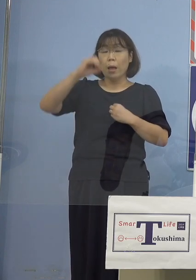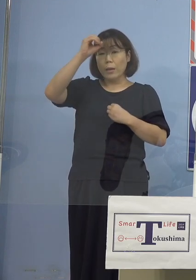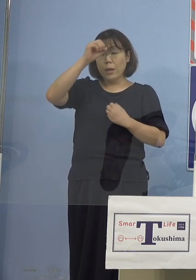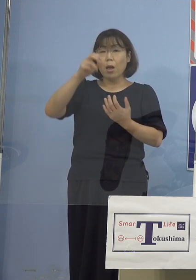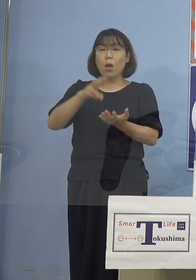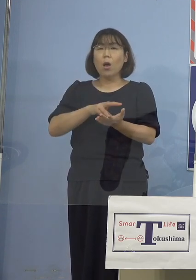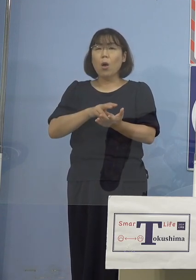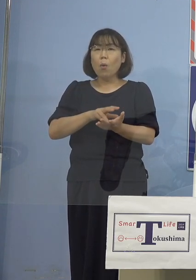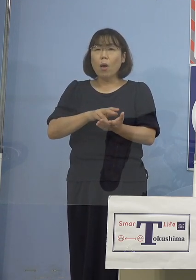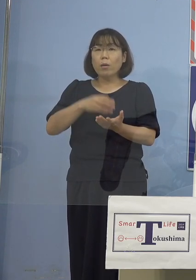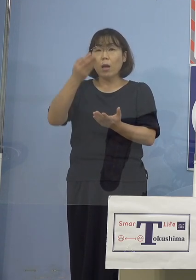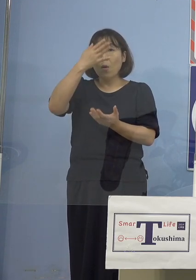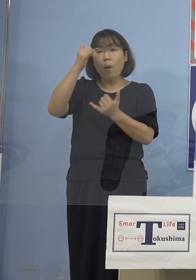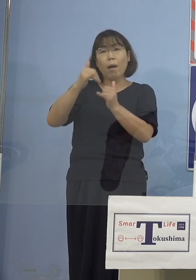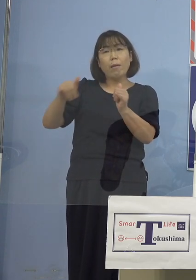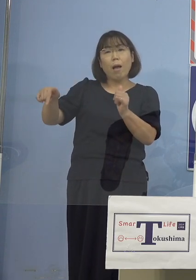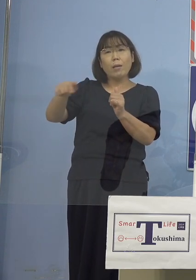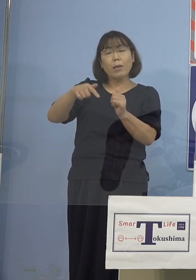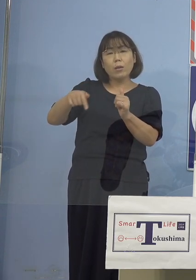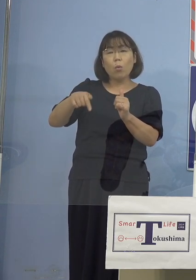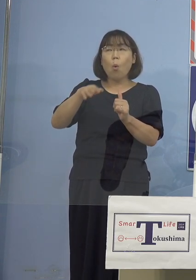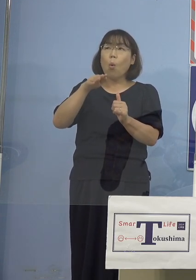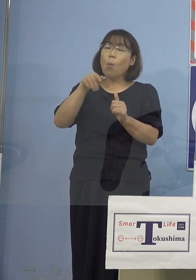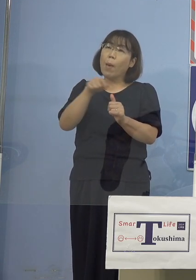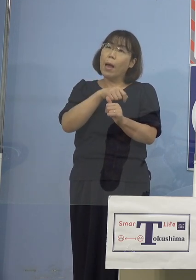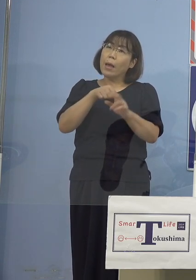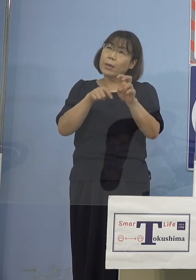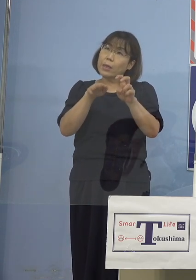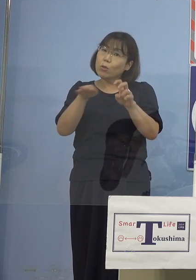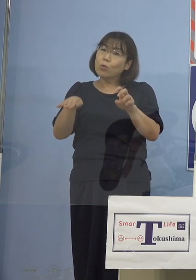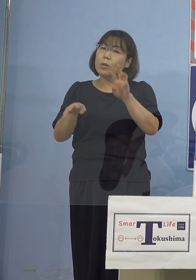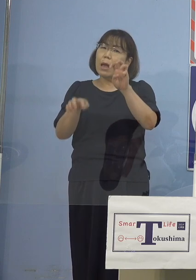まだ若い皆さん方 特に20代から30代の皆さん方は